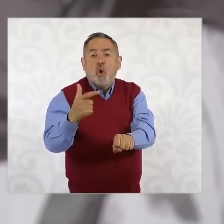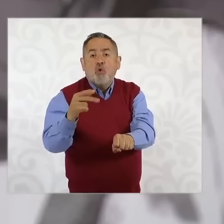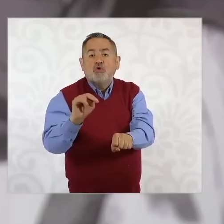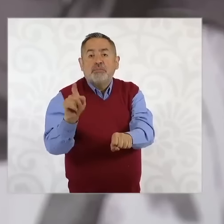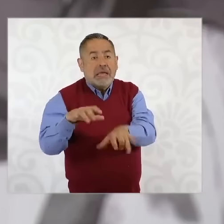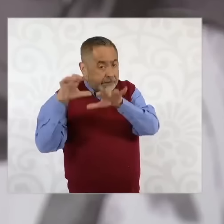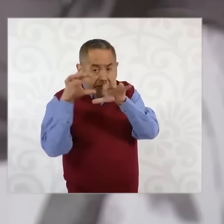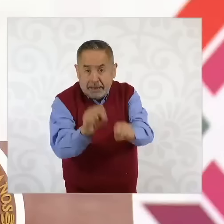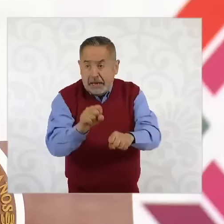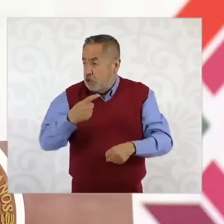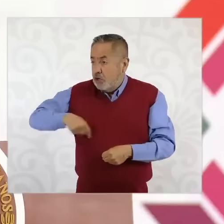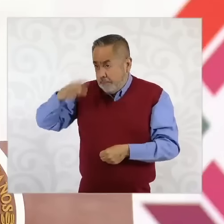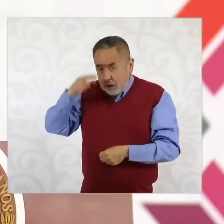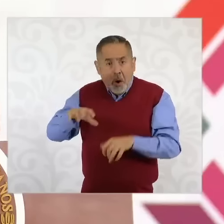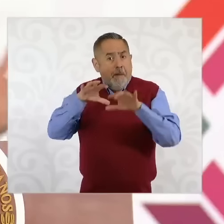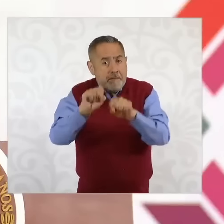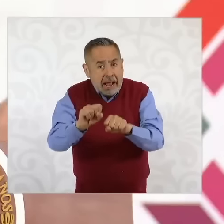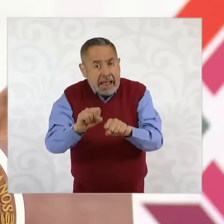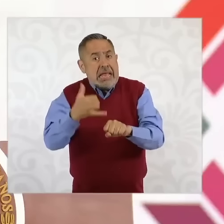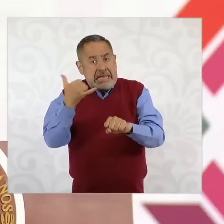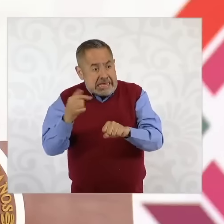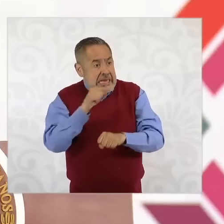la detención de muchos otros que estaban vinculados con este cártel,